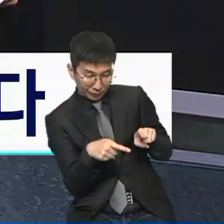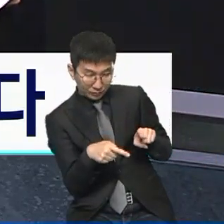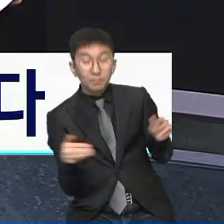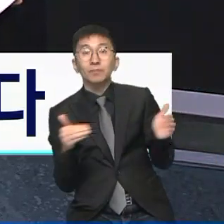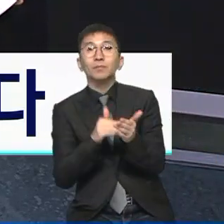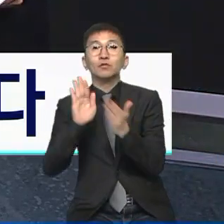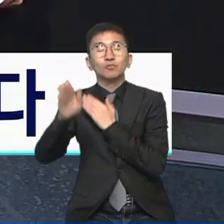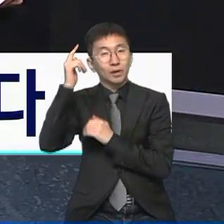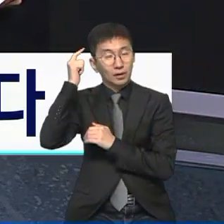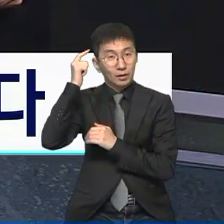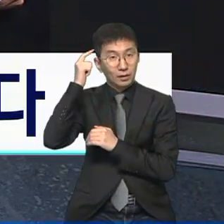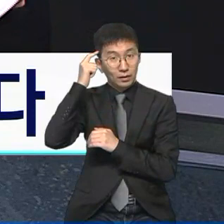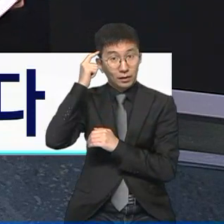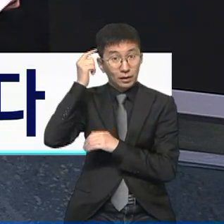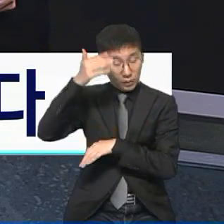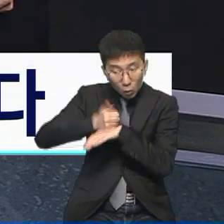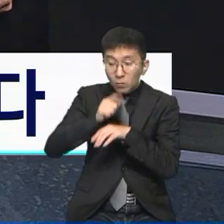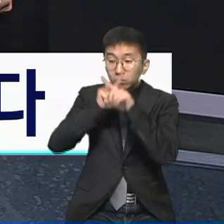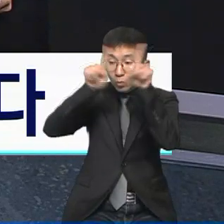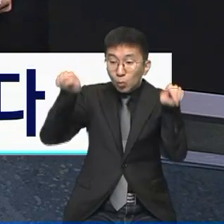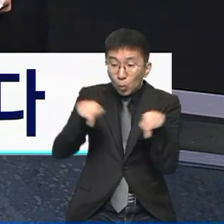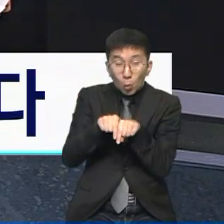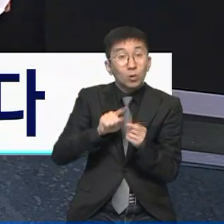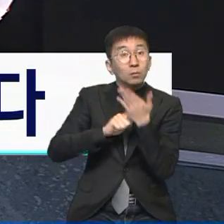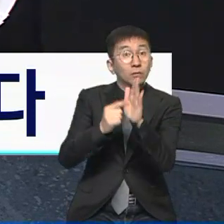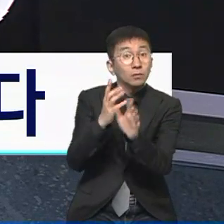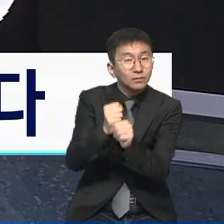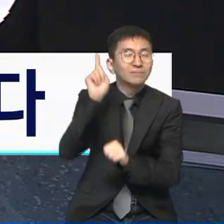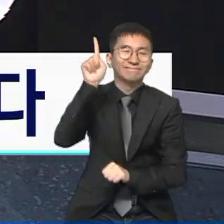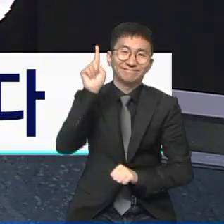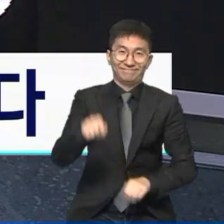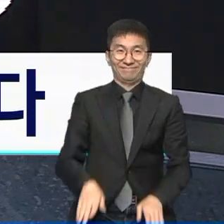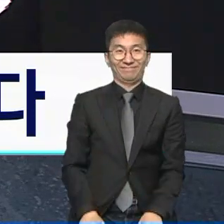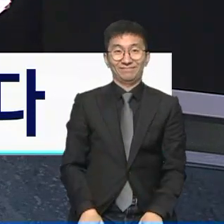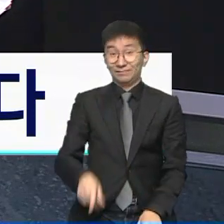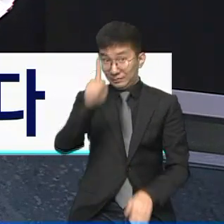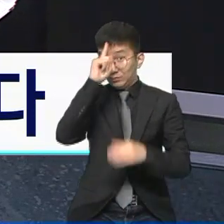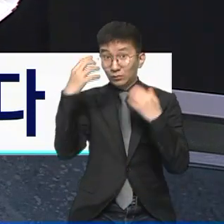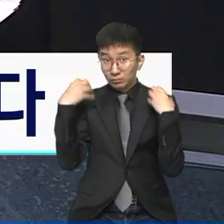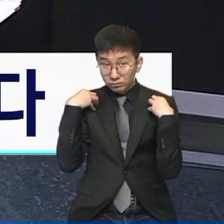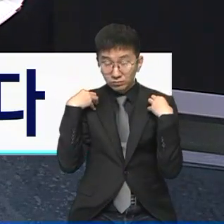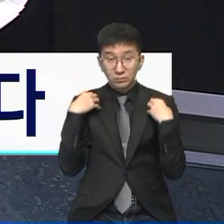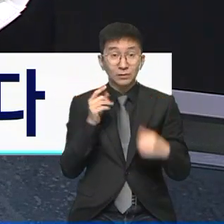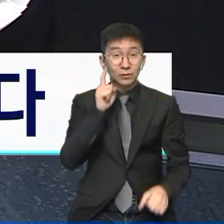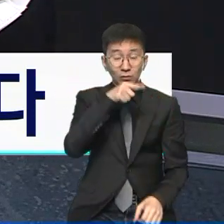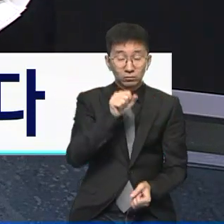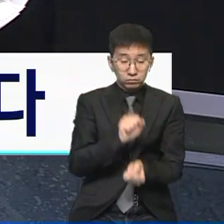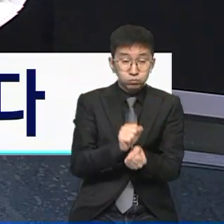정부는 이와 함께 오염수 방류에 대한 찬반 입장까지 밝힐 계획입니다. 김아영 기자가 취재했습니다.